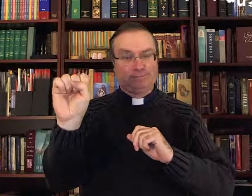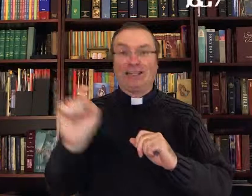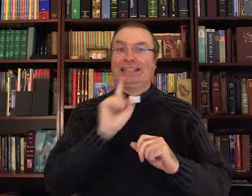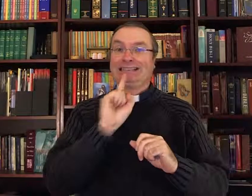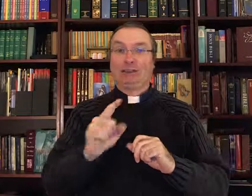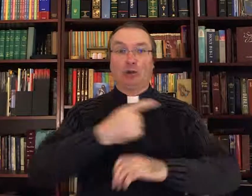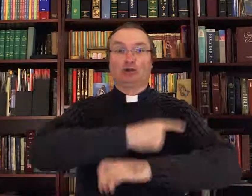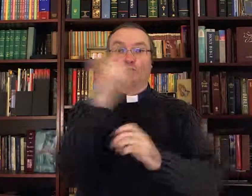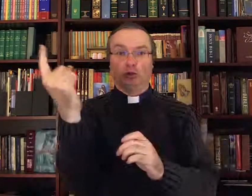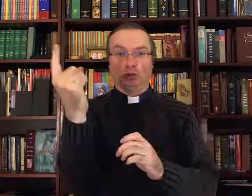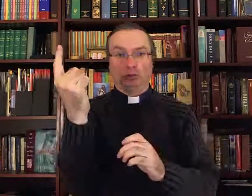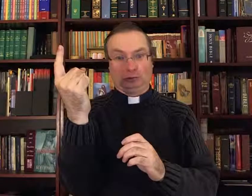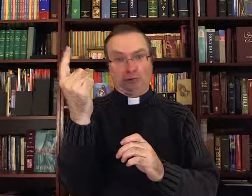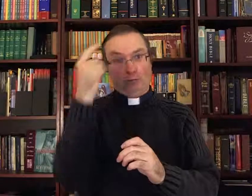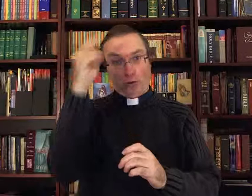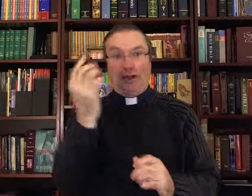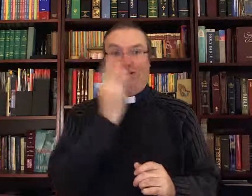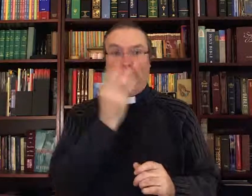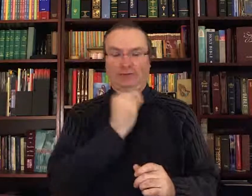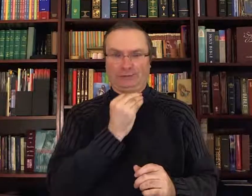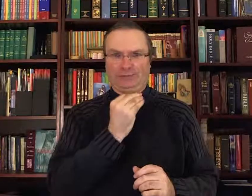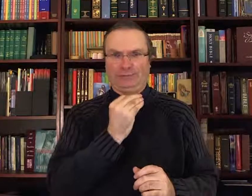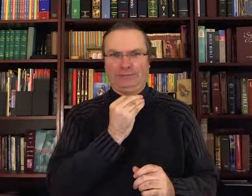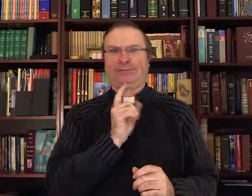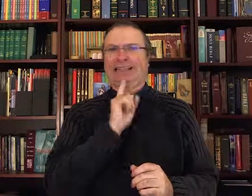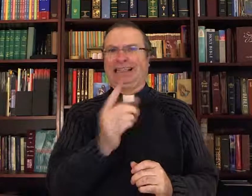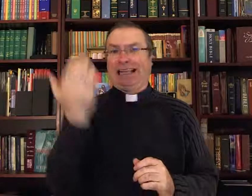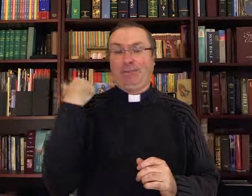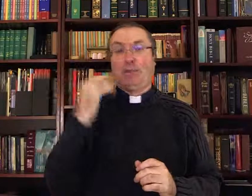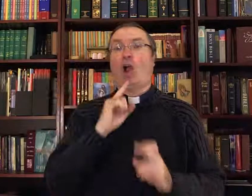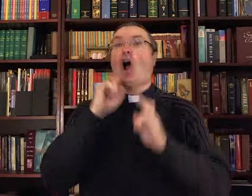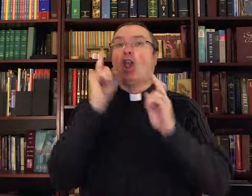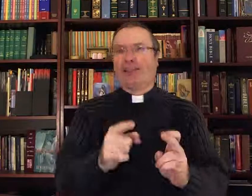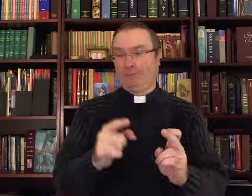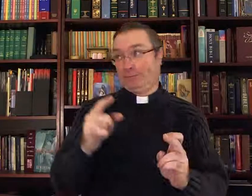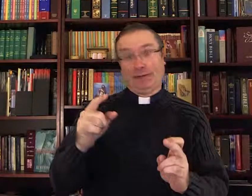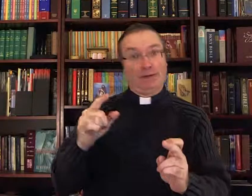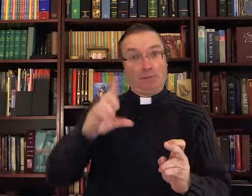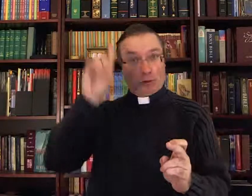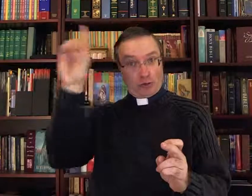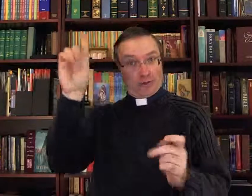Pour les juifs, c'est un jour qui était ordonné par Dieu